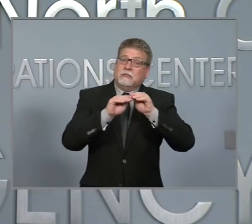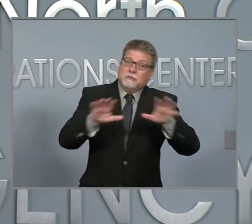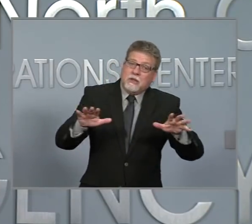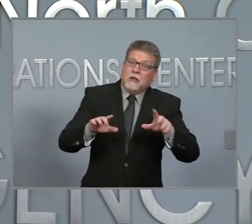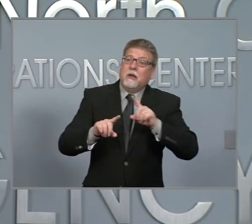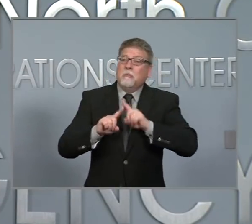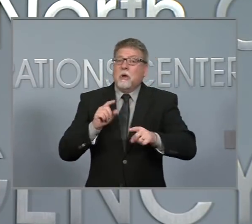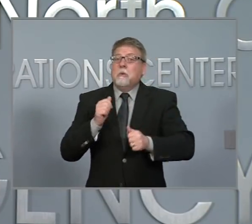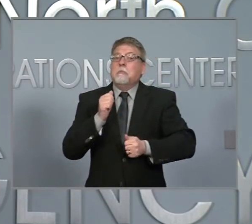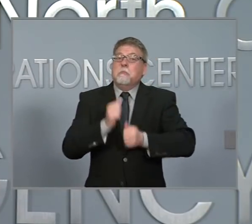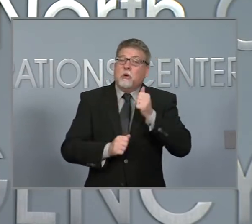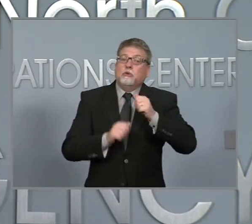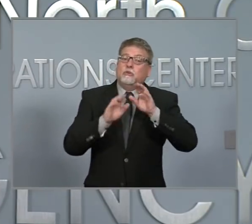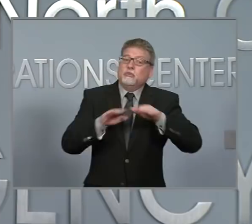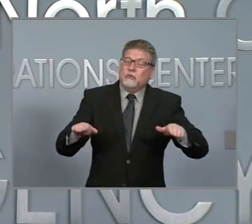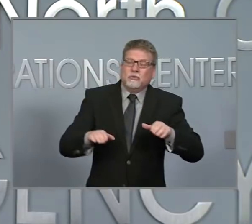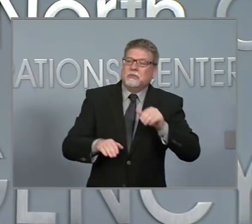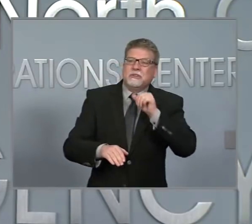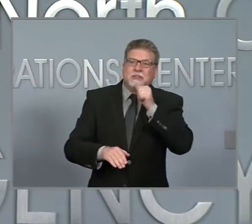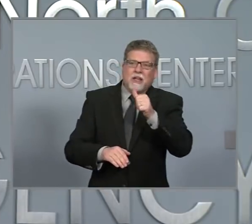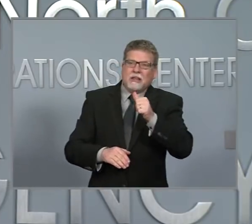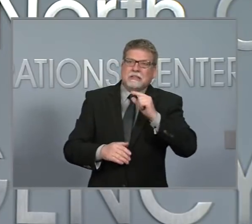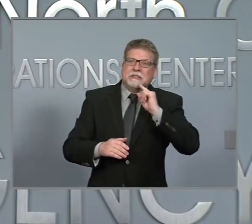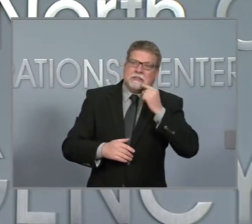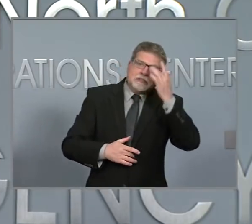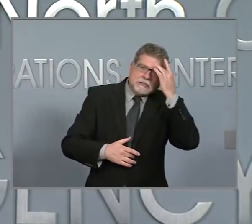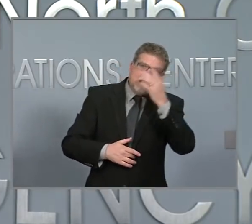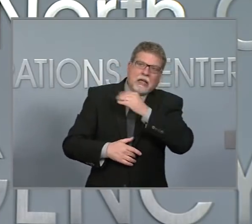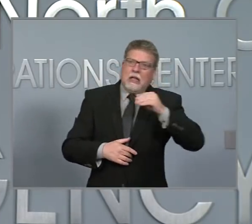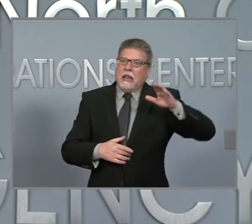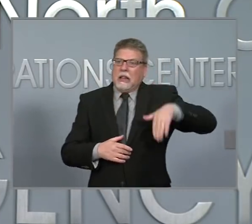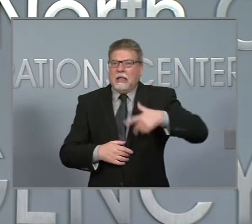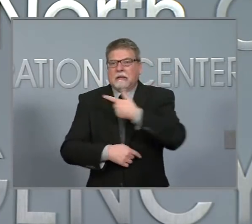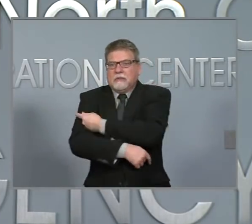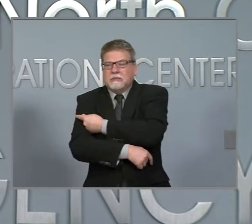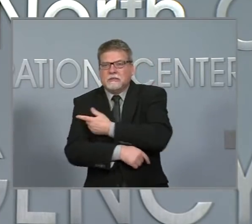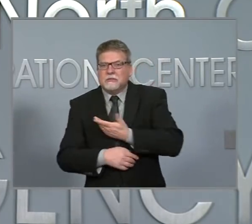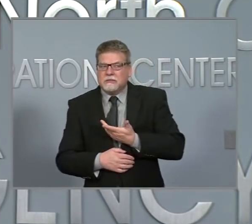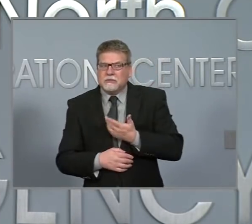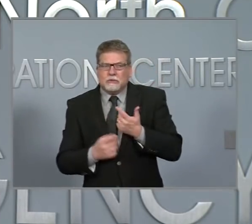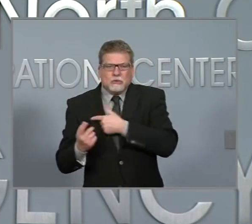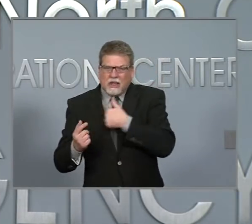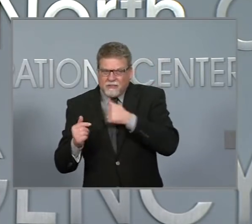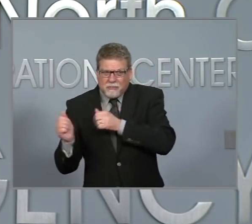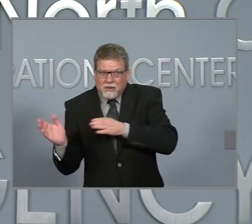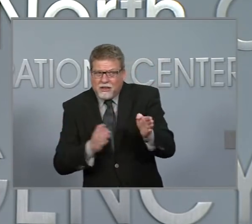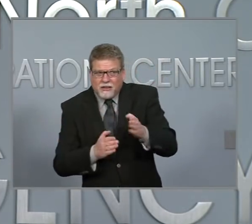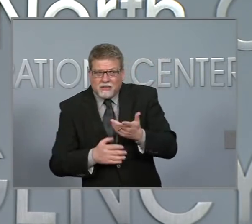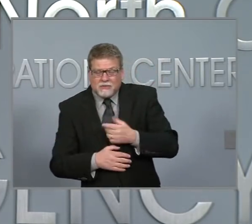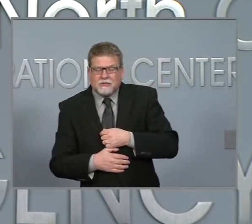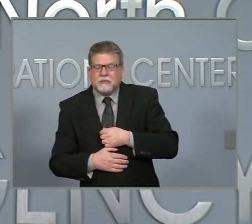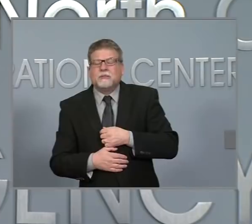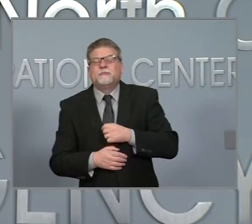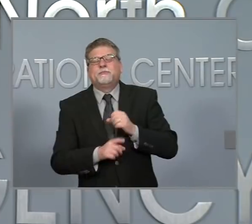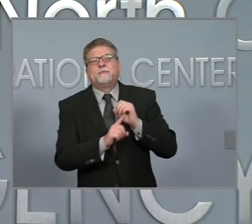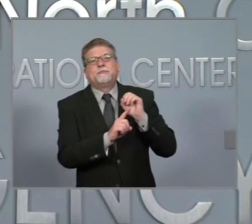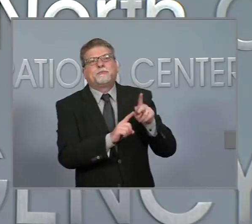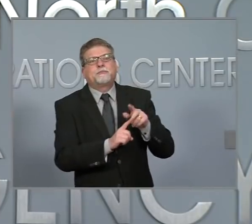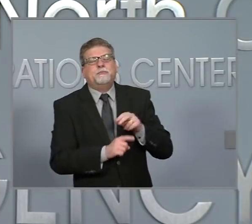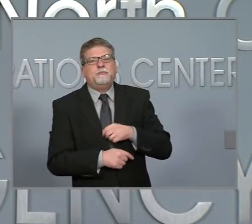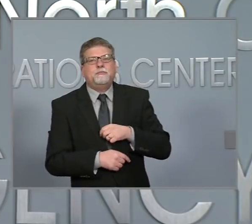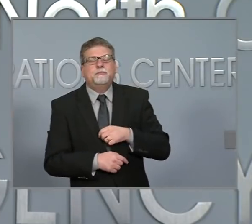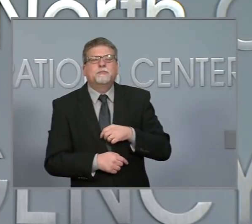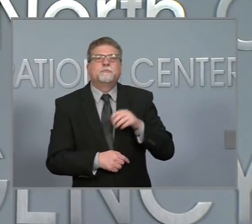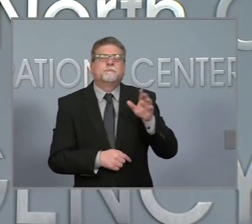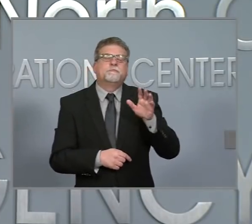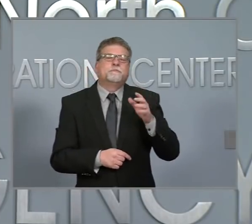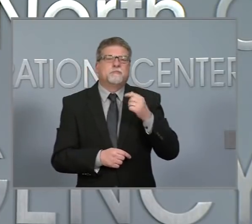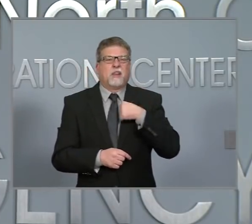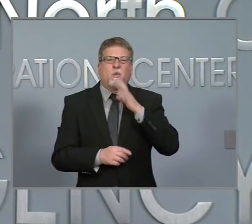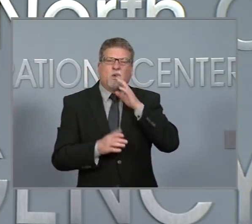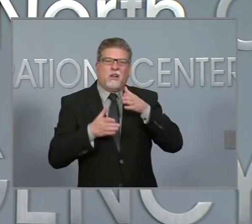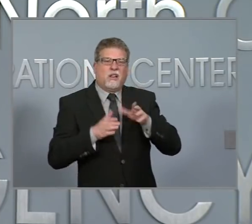enfermedad pediátrica y ahora